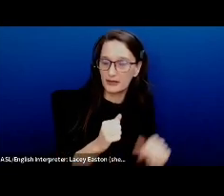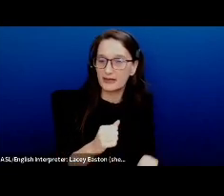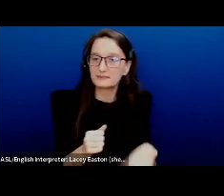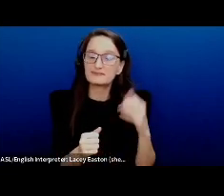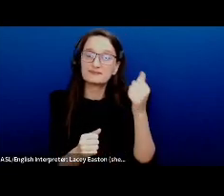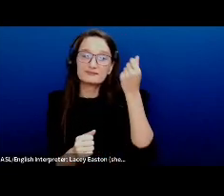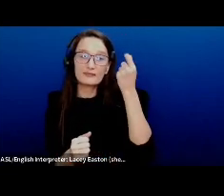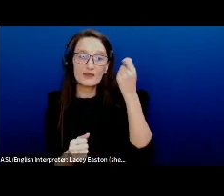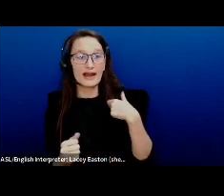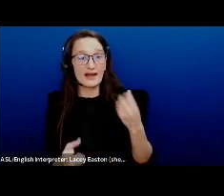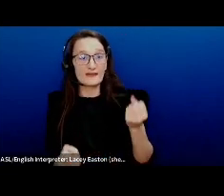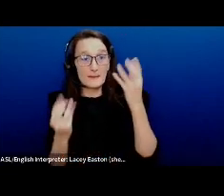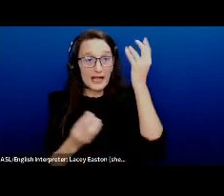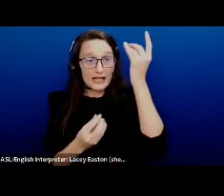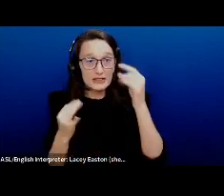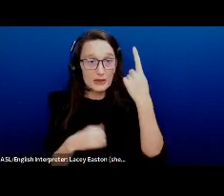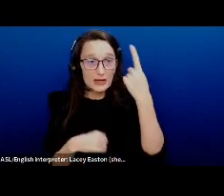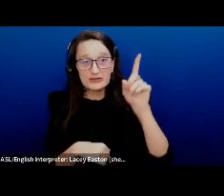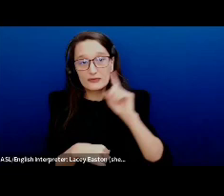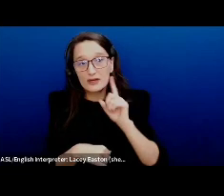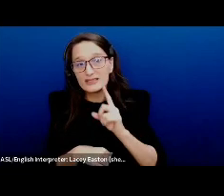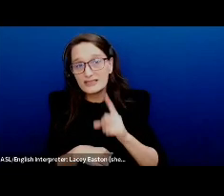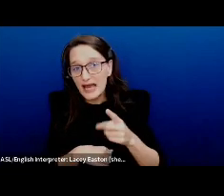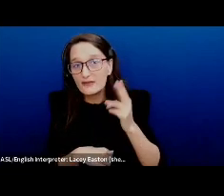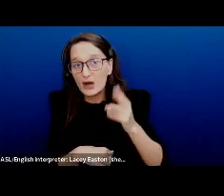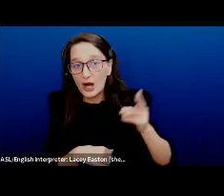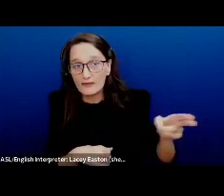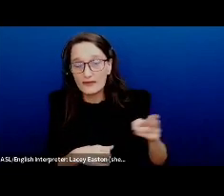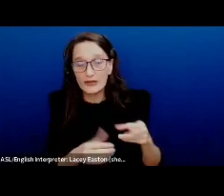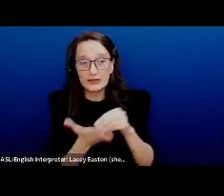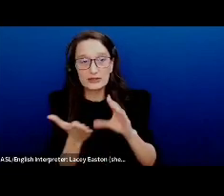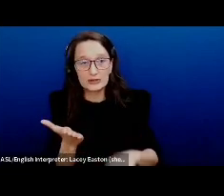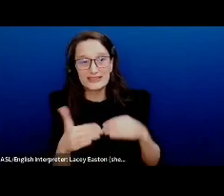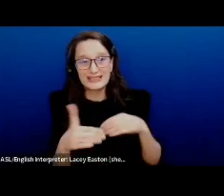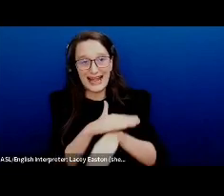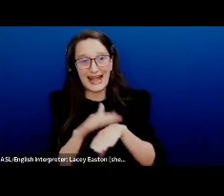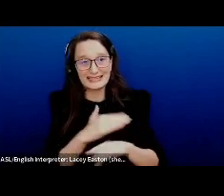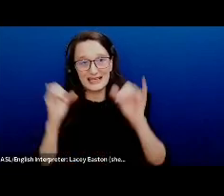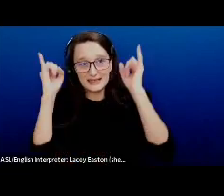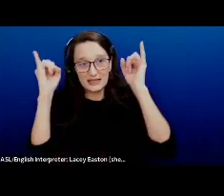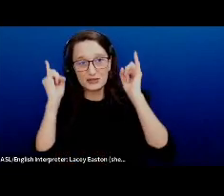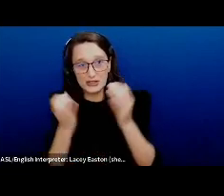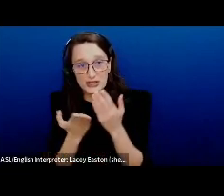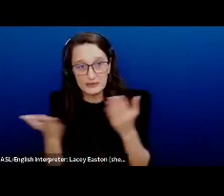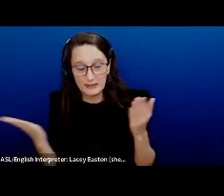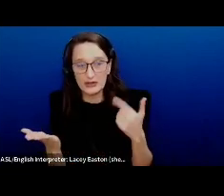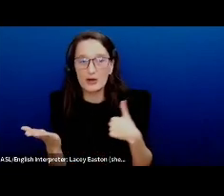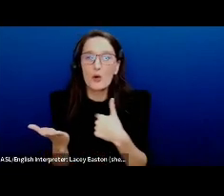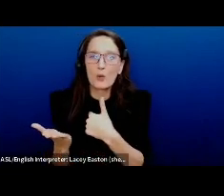acceder a la instrucción y a los materiales educativos. Por lo tanto, les animamos a que dialoguen con el equipo del IEP,